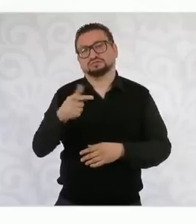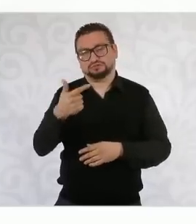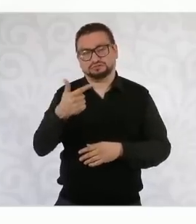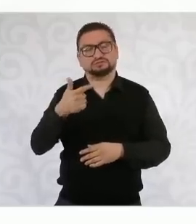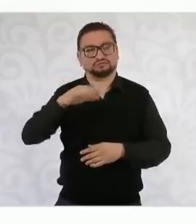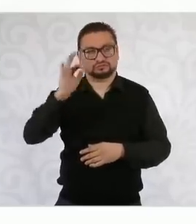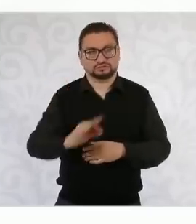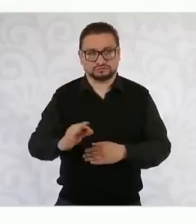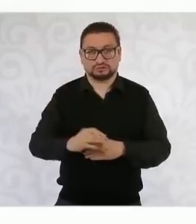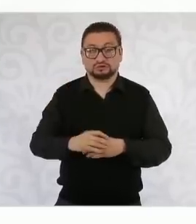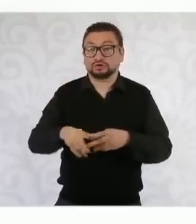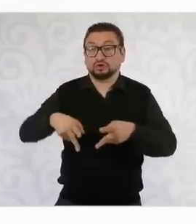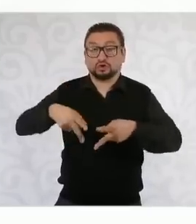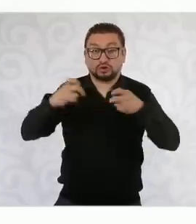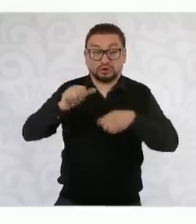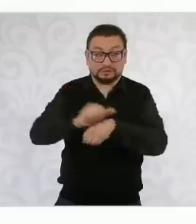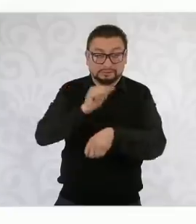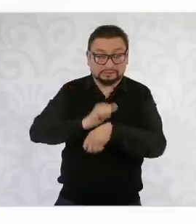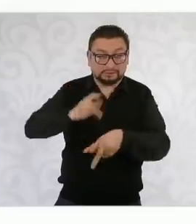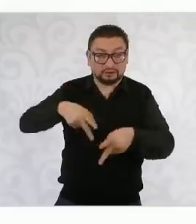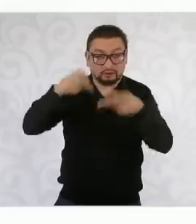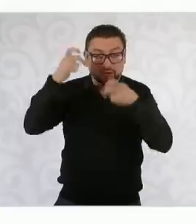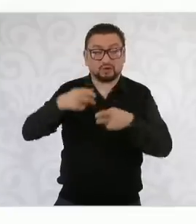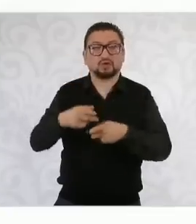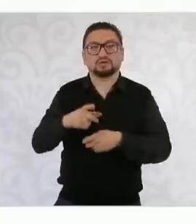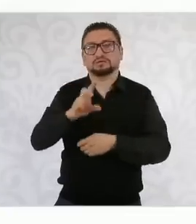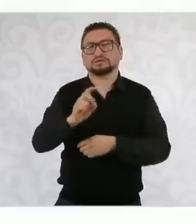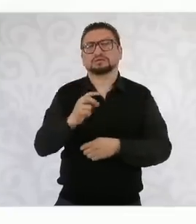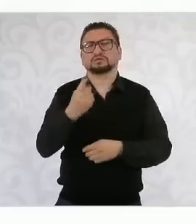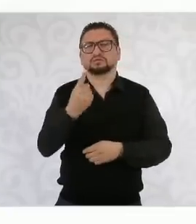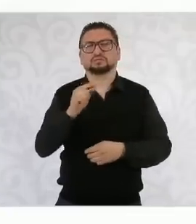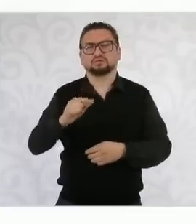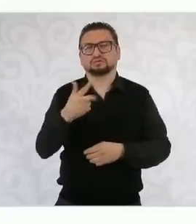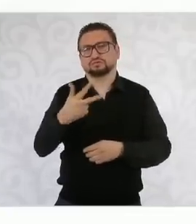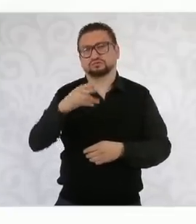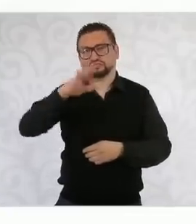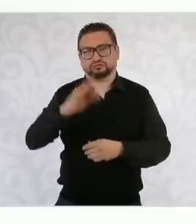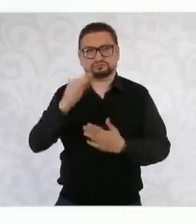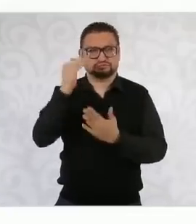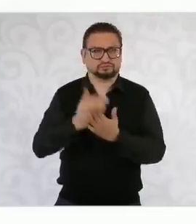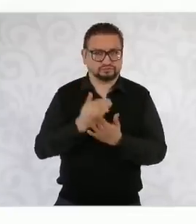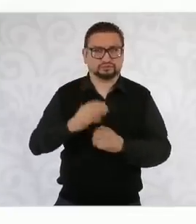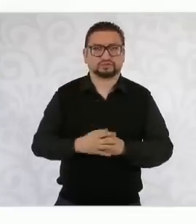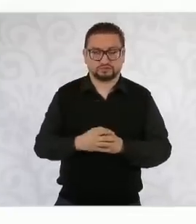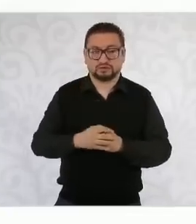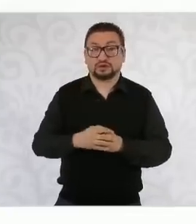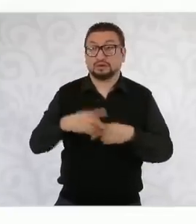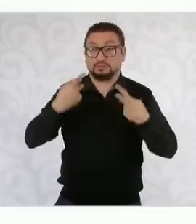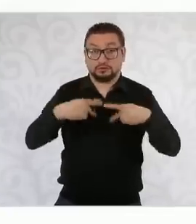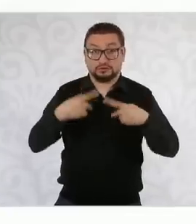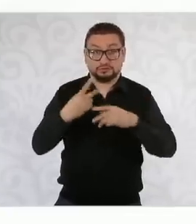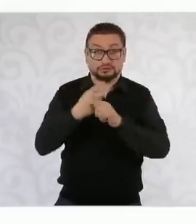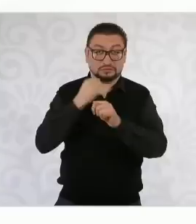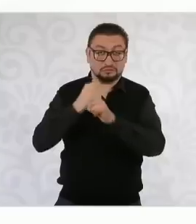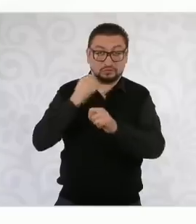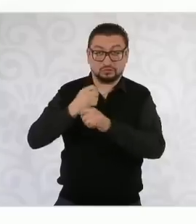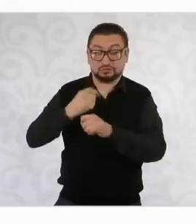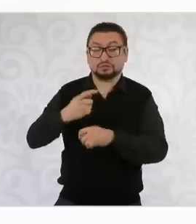en robo de vehículo con violencia en menos 31.8 por en robo a transportista con violencia en men